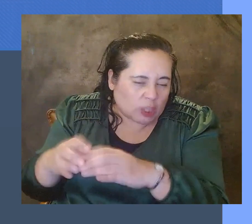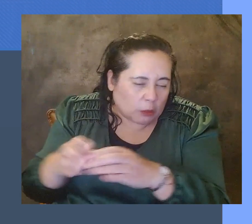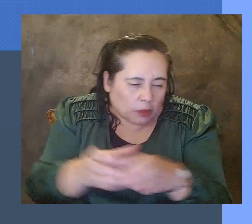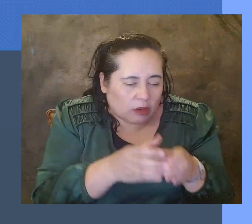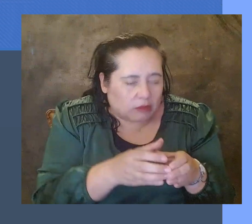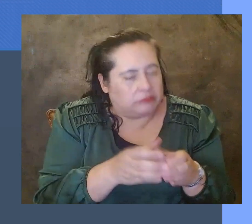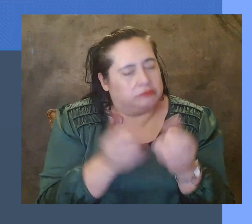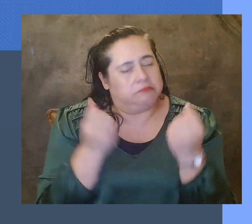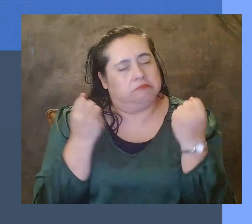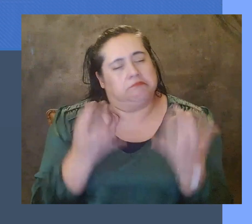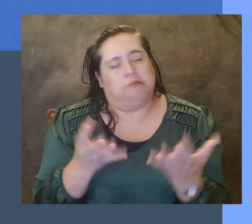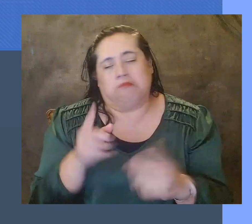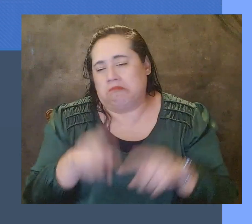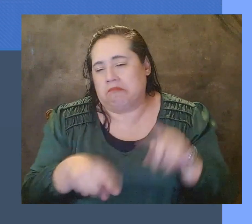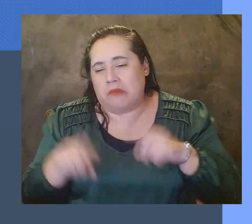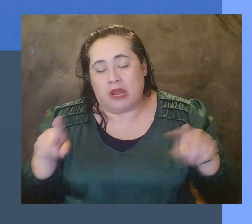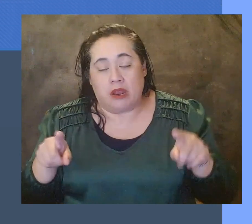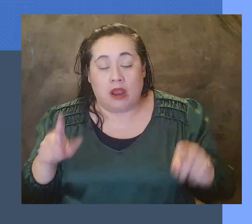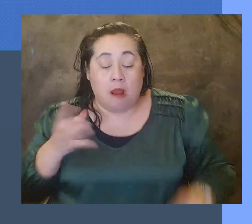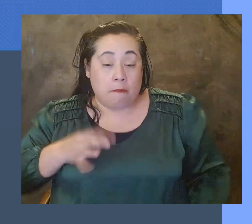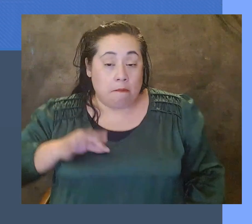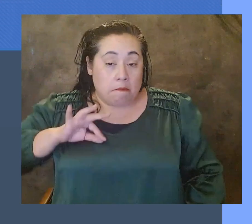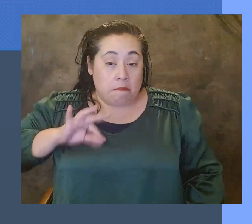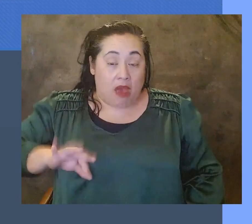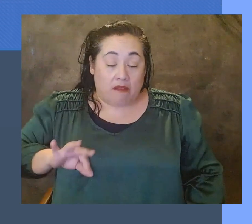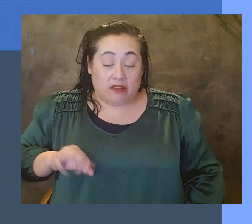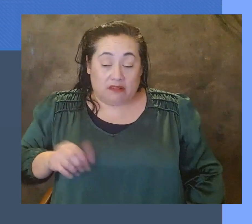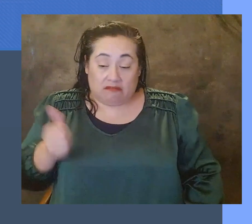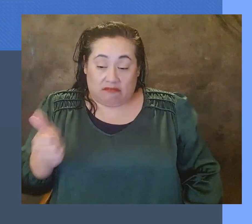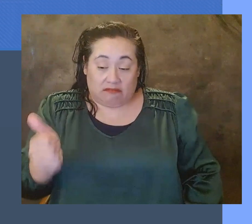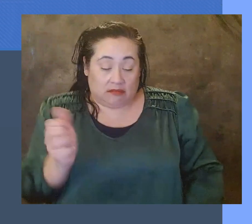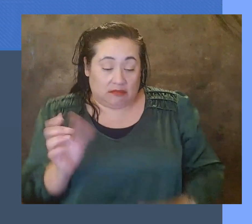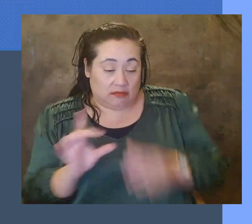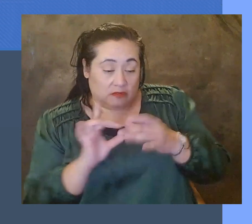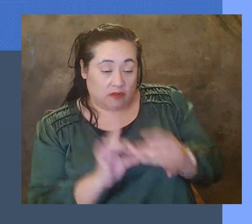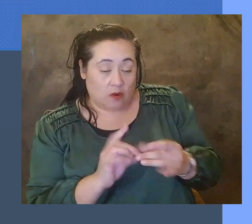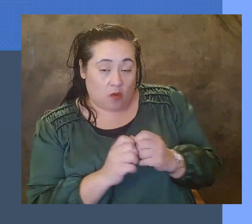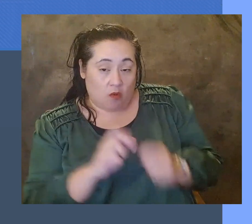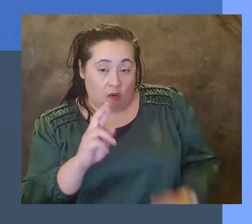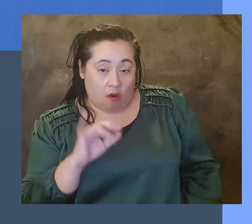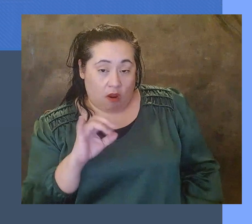son varios y los beneficios de estar afiliado con RID incluye ...